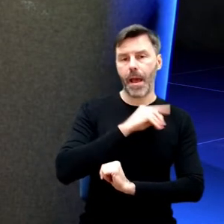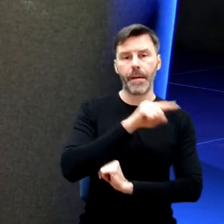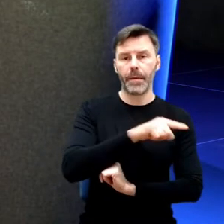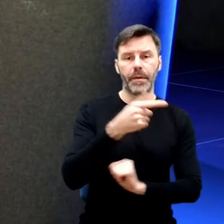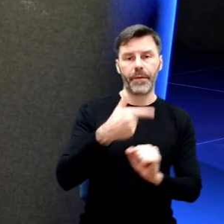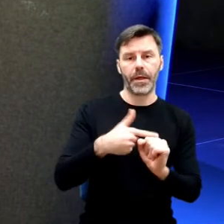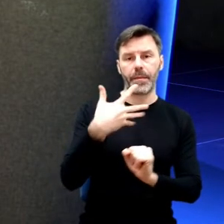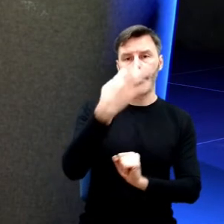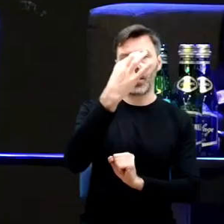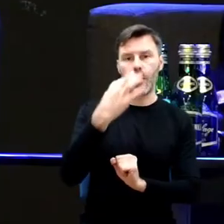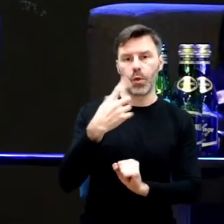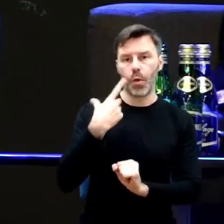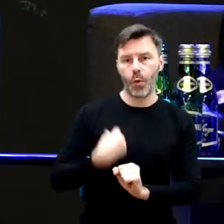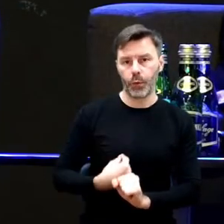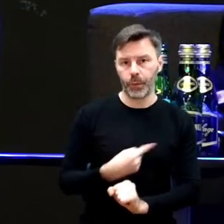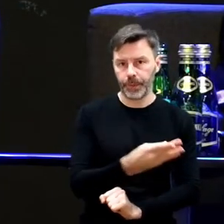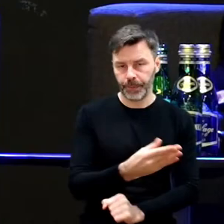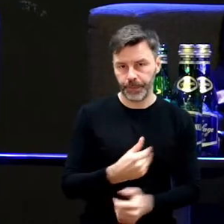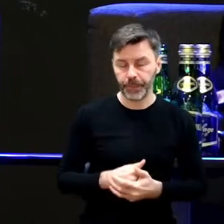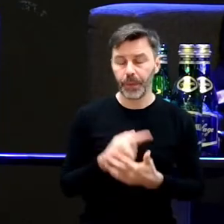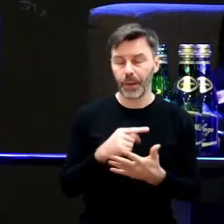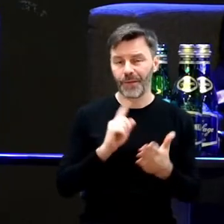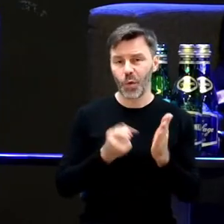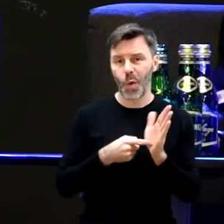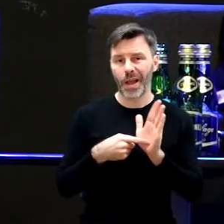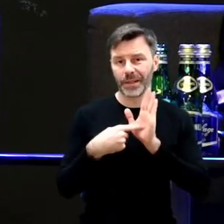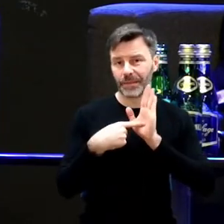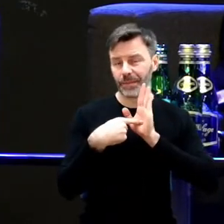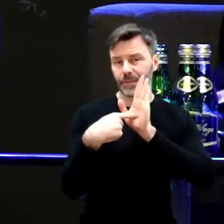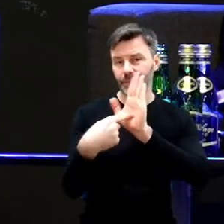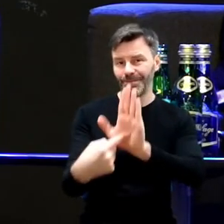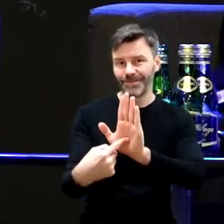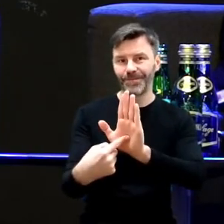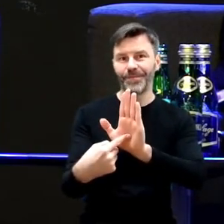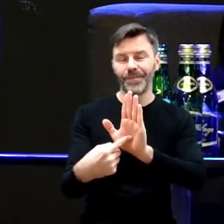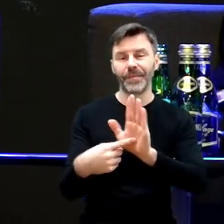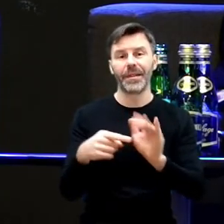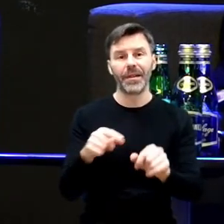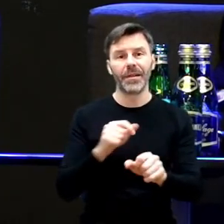To pokazuje, jaka szansa staje przed małymi i średnimi